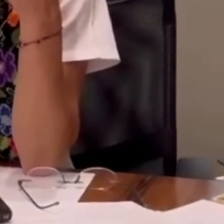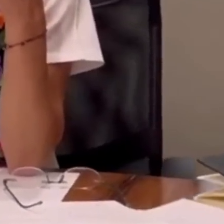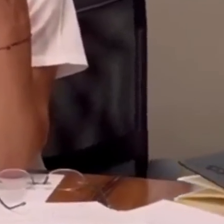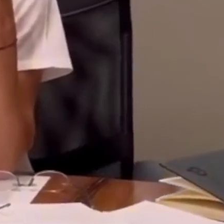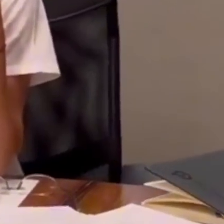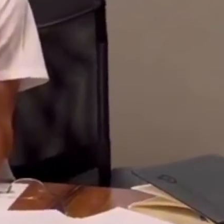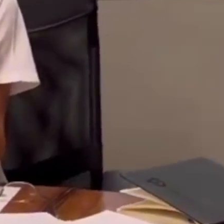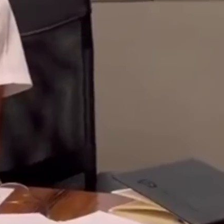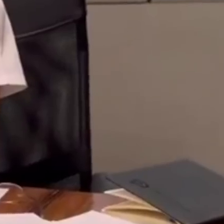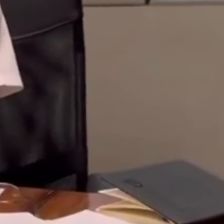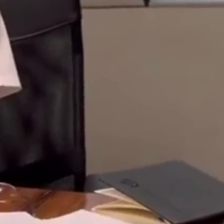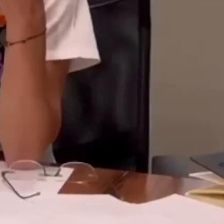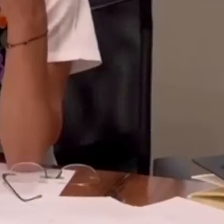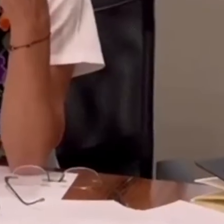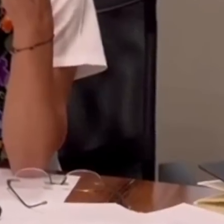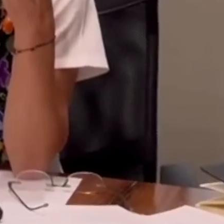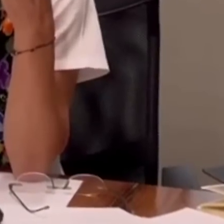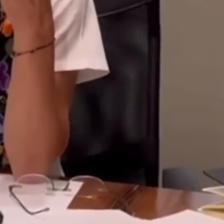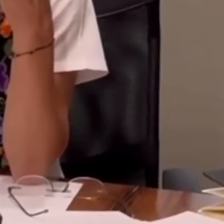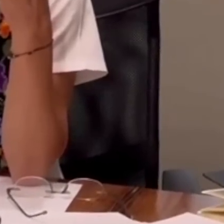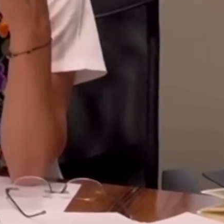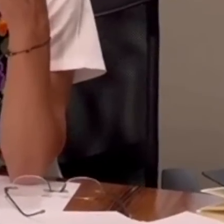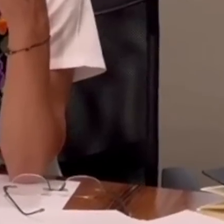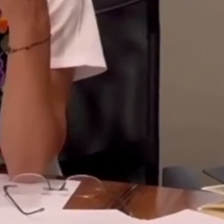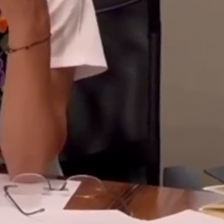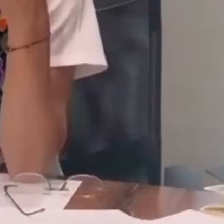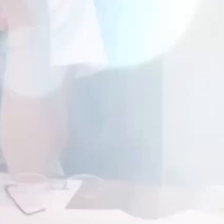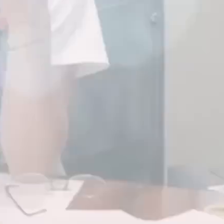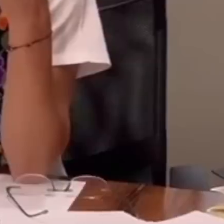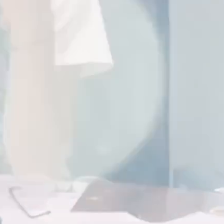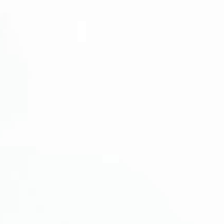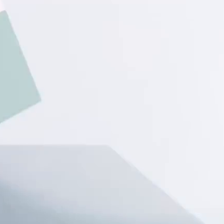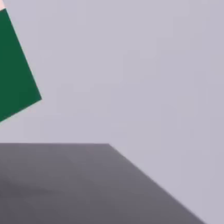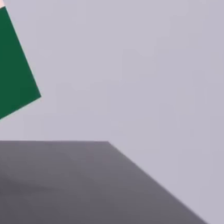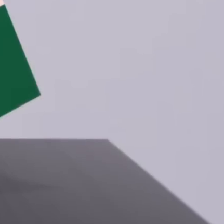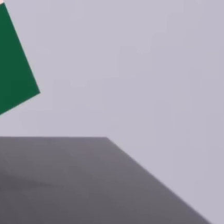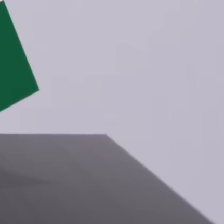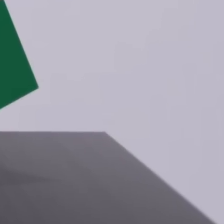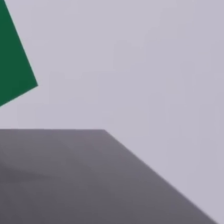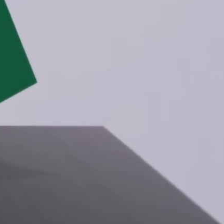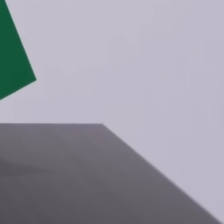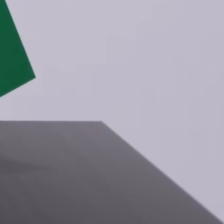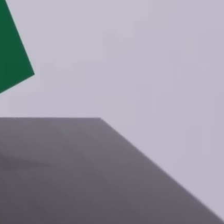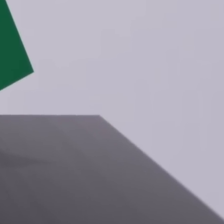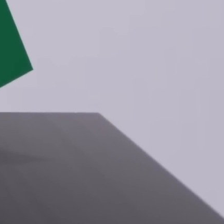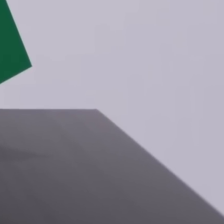confirmó que su gobierno cuenta con un plan ante los aranceles al acero y aluminio y tiene buenas